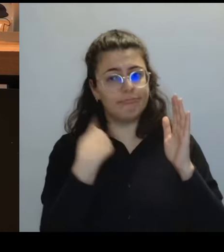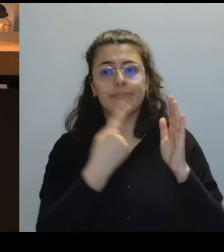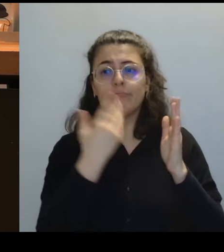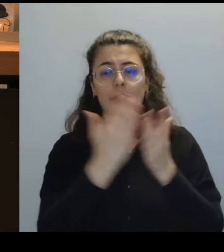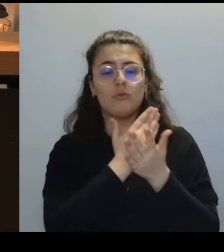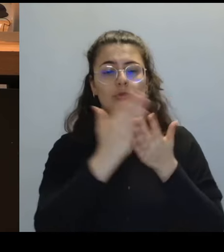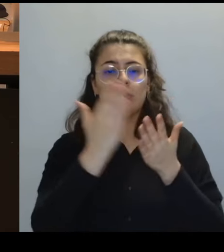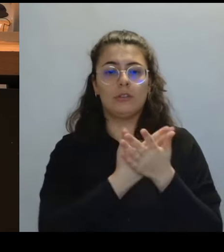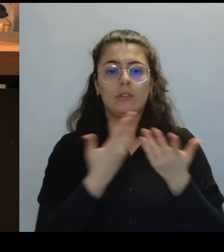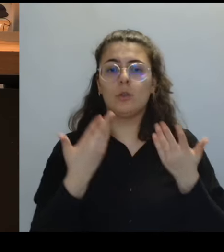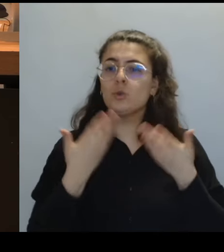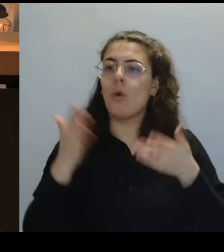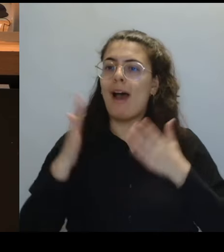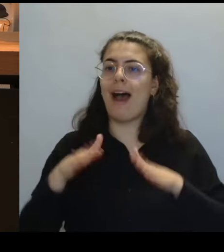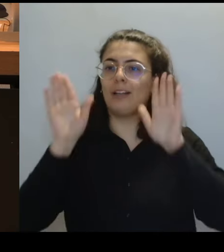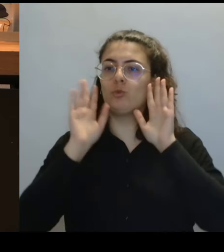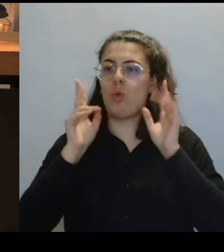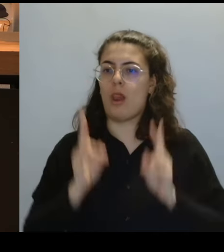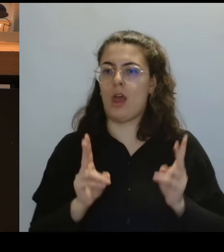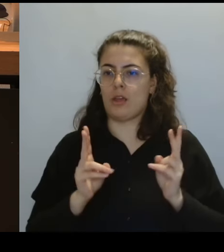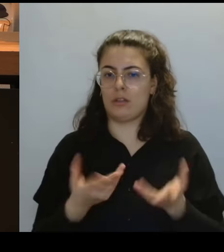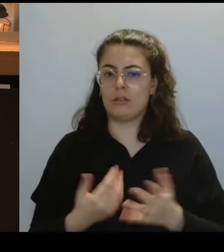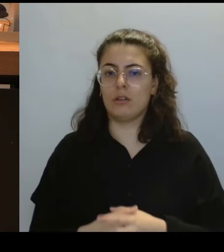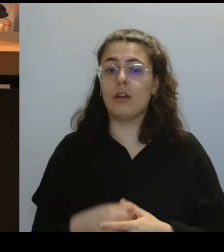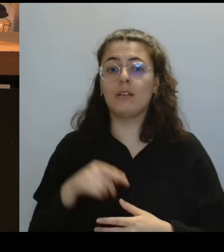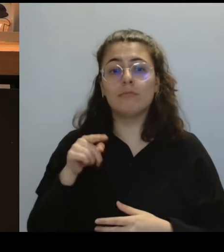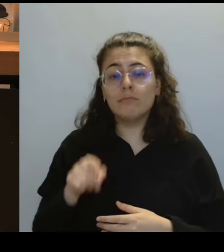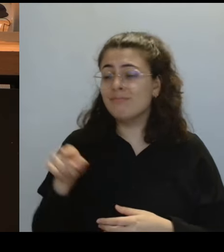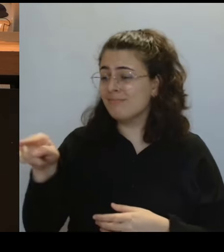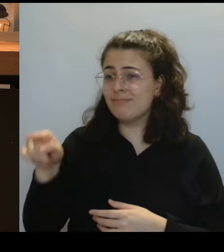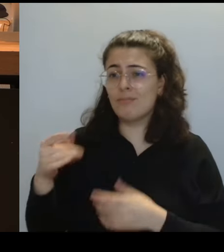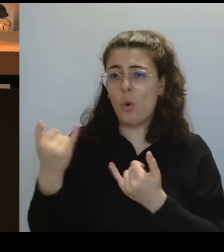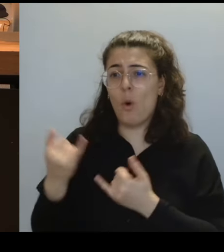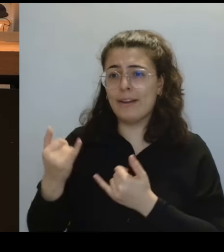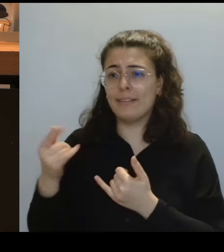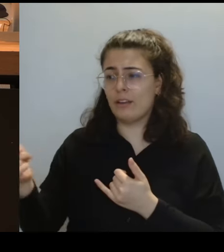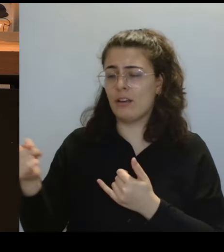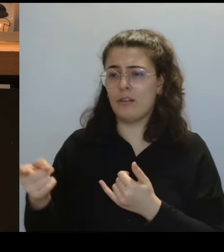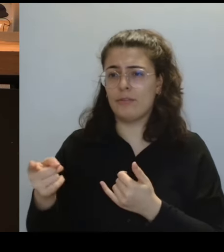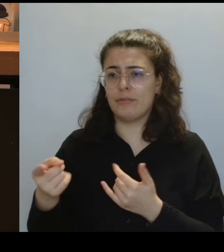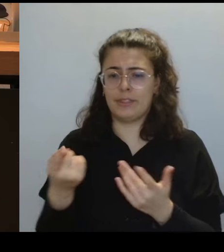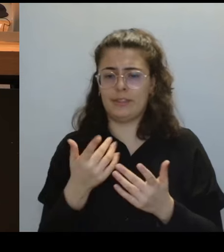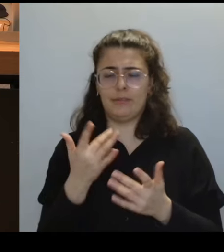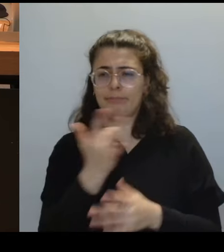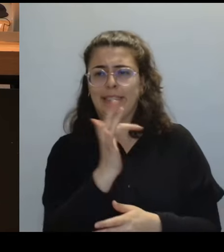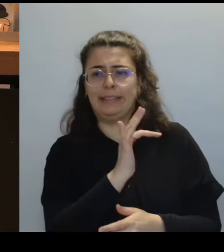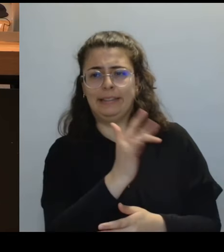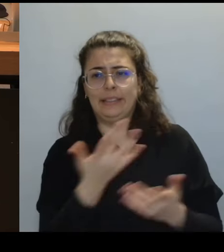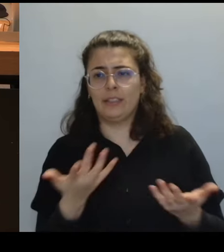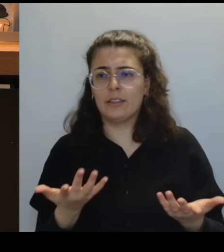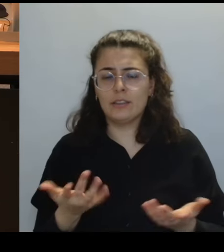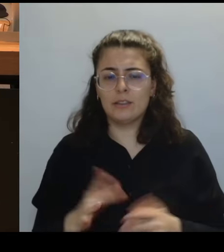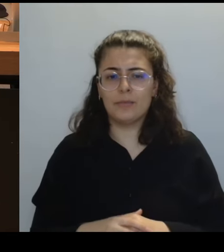Doch genau das stellen Sie heute wieder einmal in Frage. Was Sie zudem schlicht ignorieren, kein einziger Geflüchteter